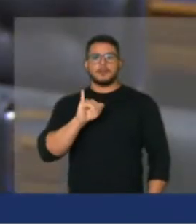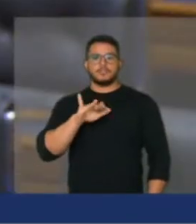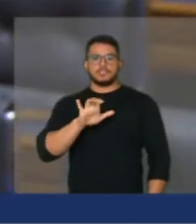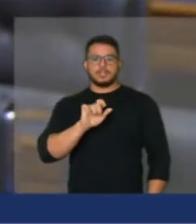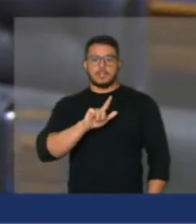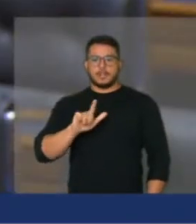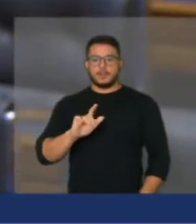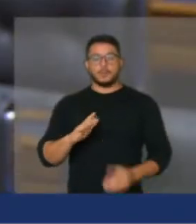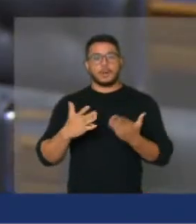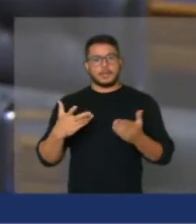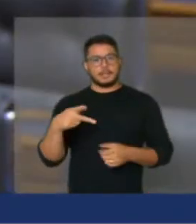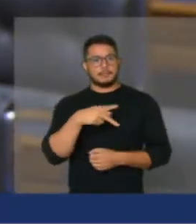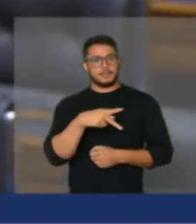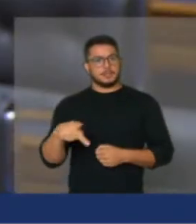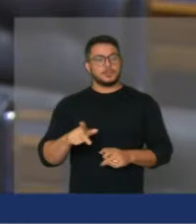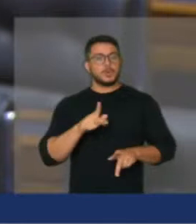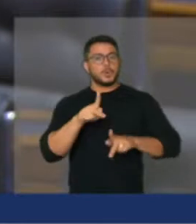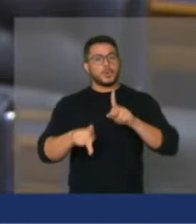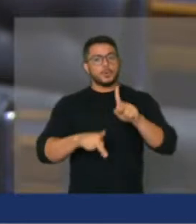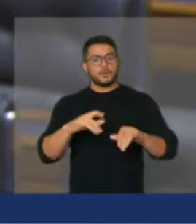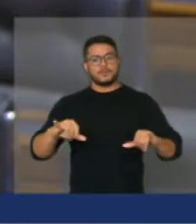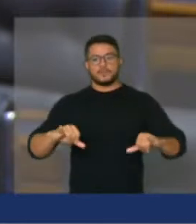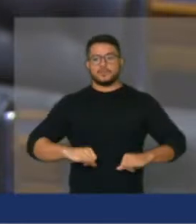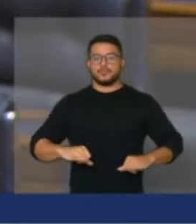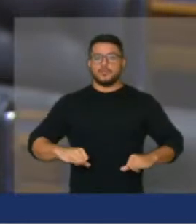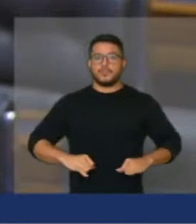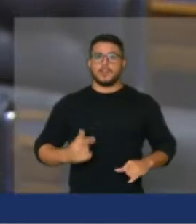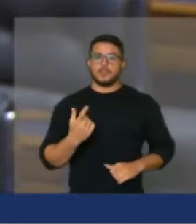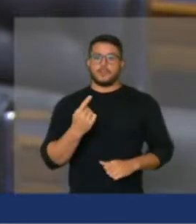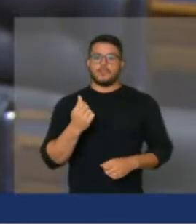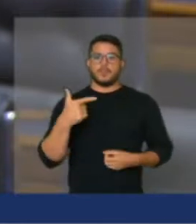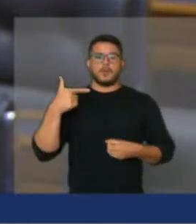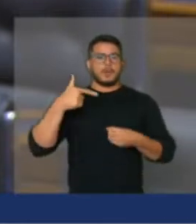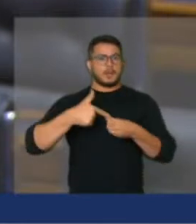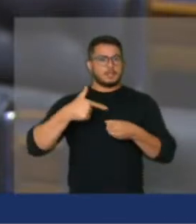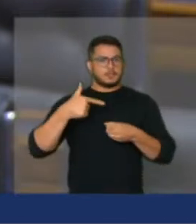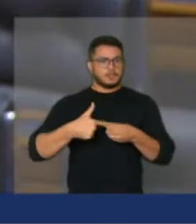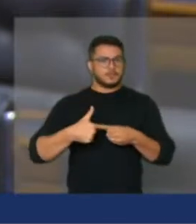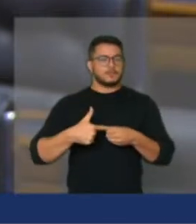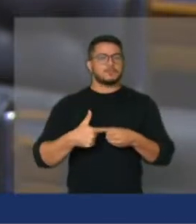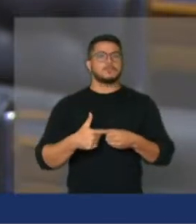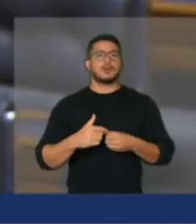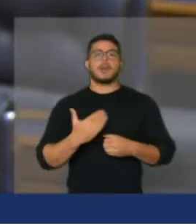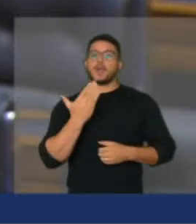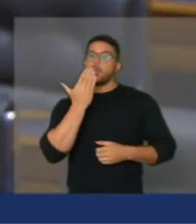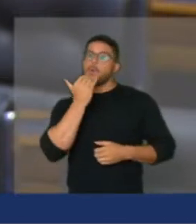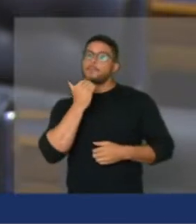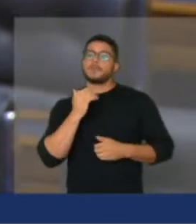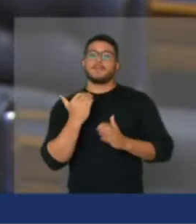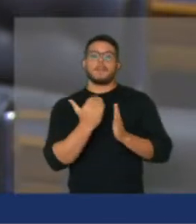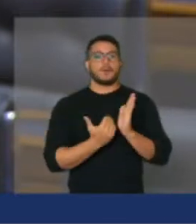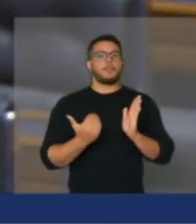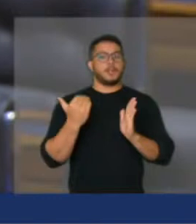TEM SOFRIDO MUITO COM PREÇO DA GASOLINA COM O UMENT A DOS ALIMENTOS COM A INFLAÇÃO EM ALTA. E QUANDO O PRESIDENTE BOLSONARO ASSUMIU O GOVERNO O